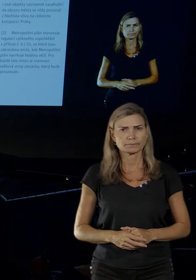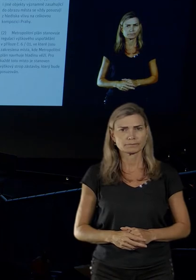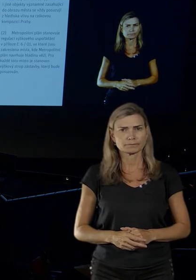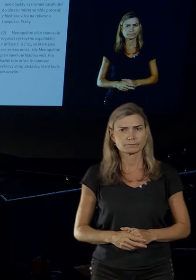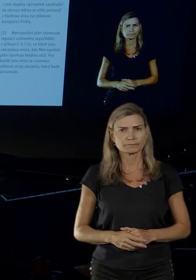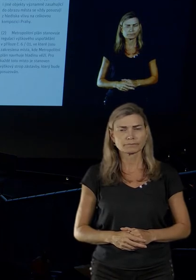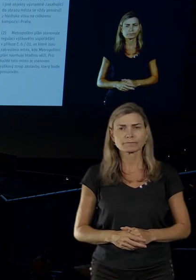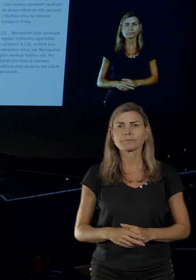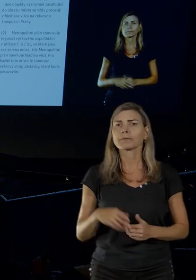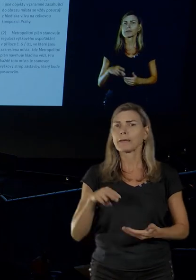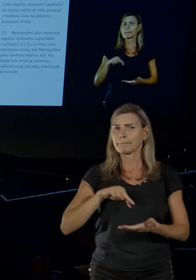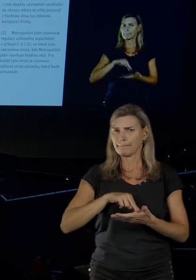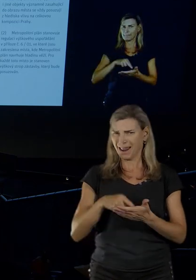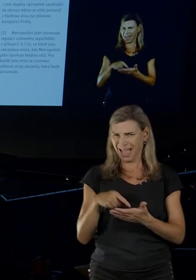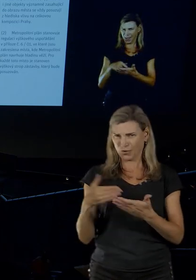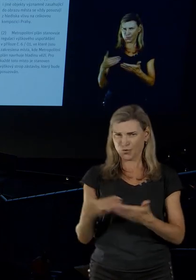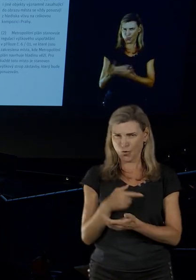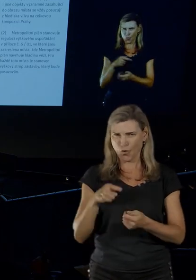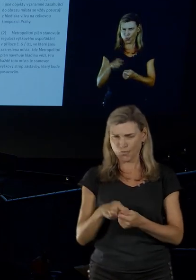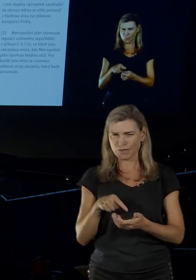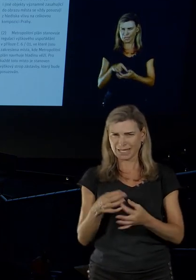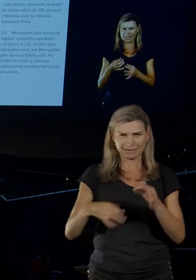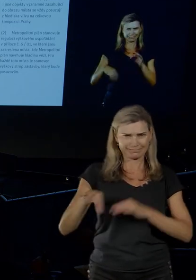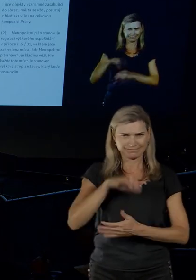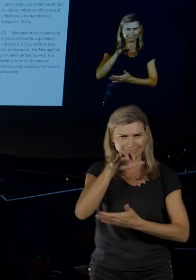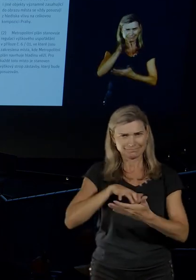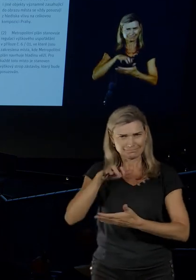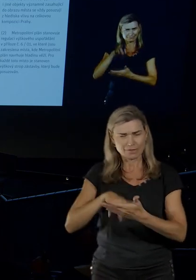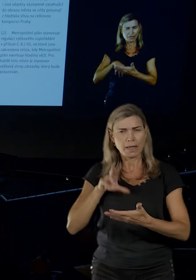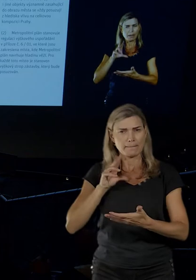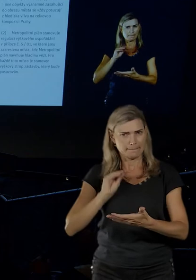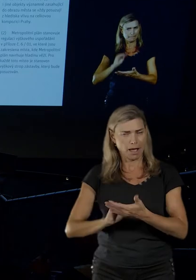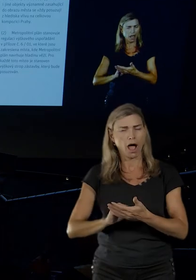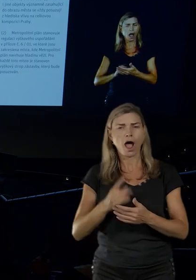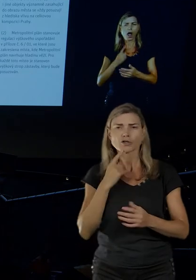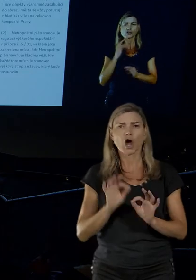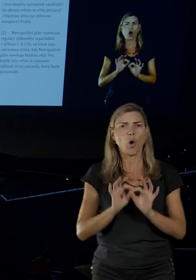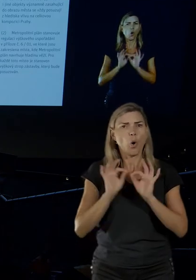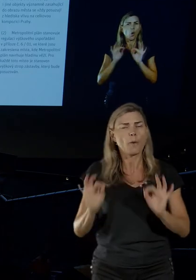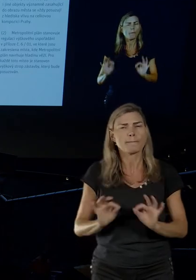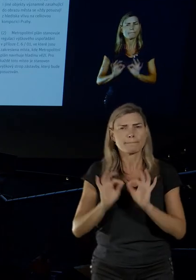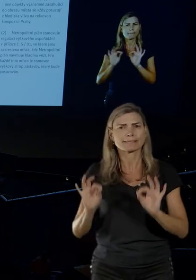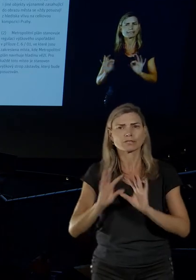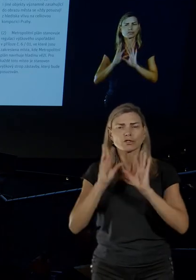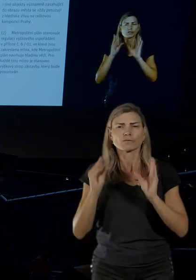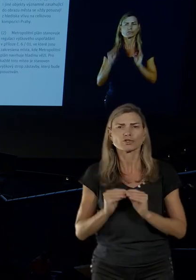Metropolitní plán obsahuje jednak takovéhle regulační výkresy, které zobrazují všechna ta místa s nějakým potenciálem.